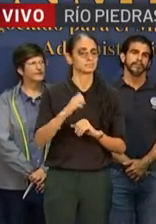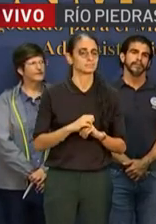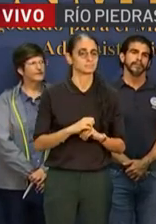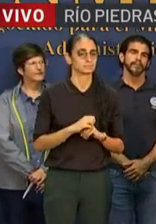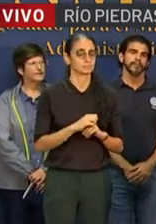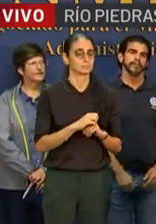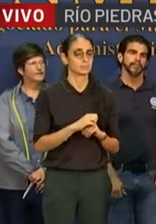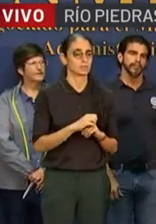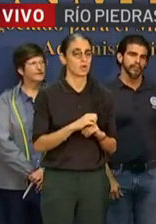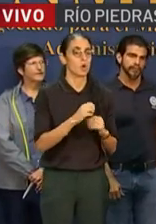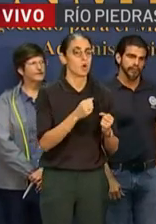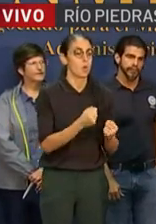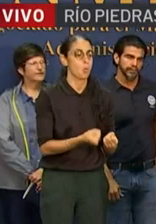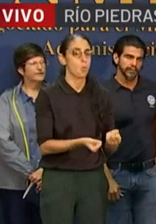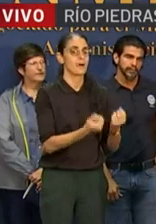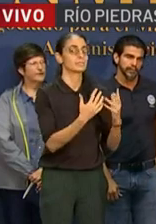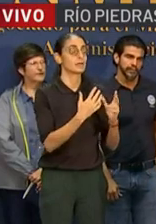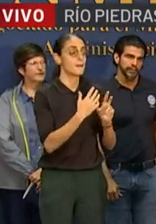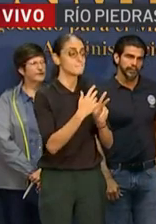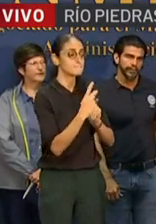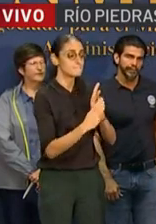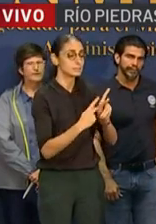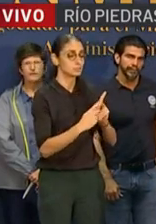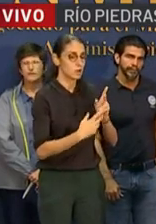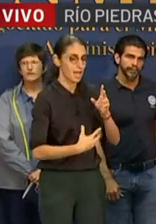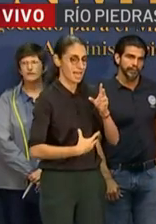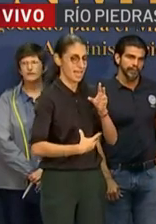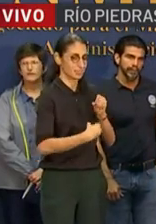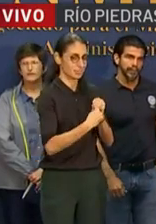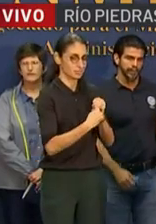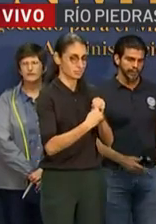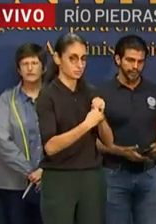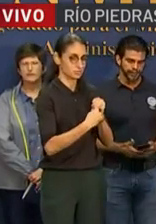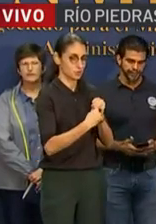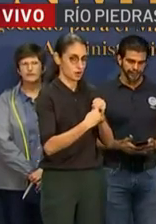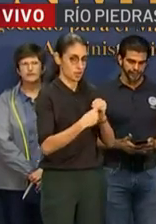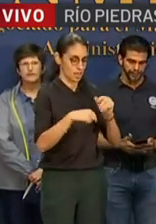HACER ESA SOLICITUD PERO